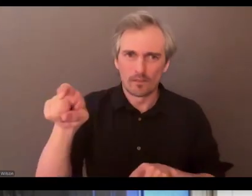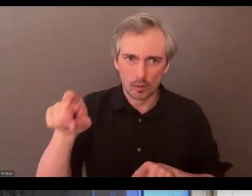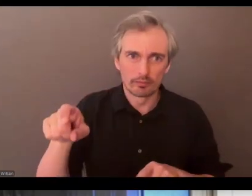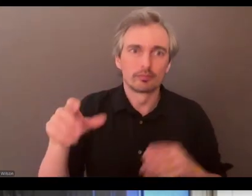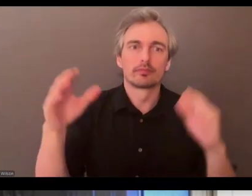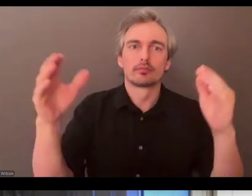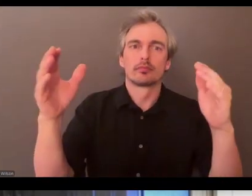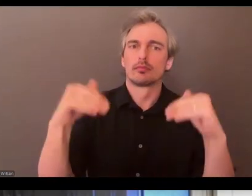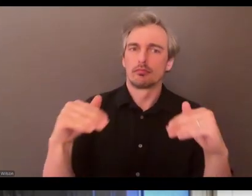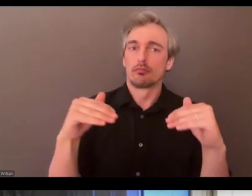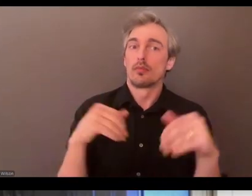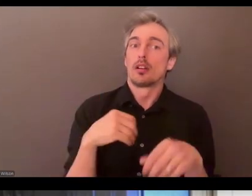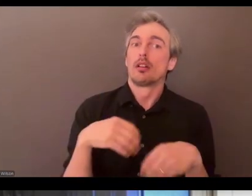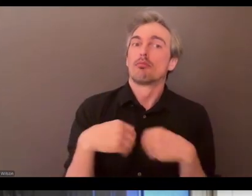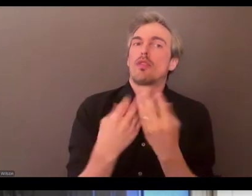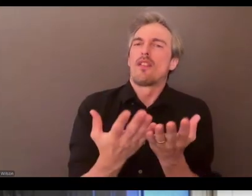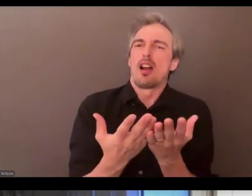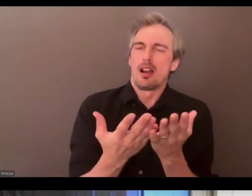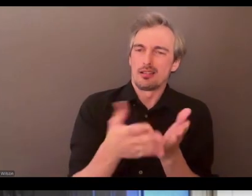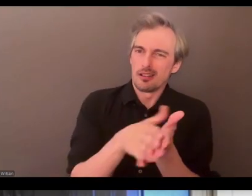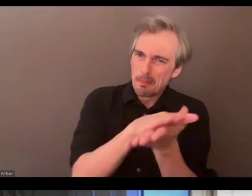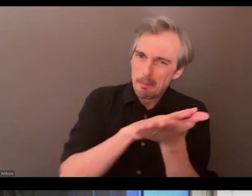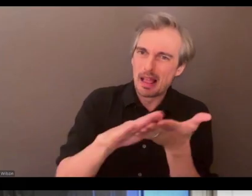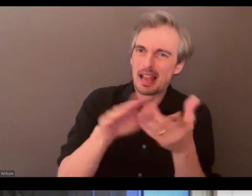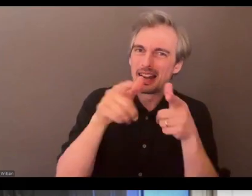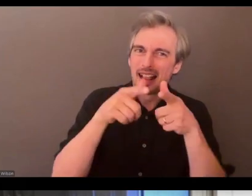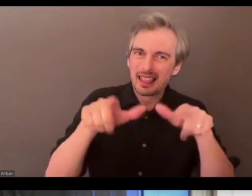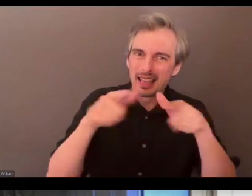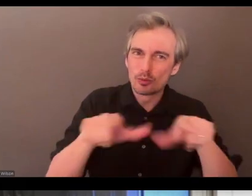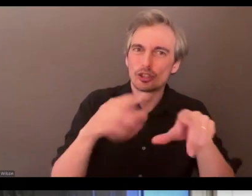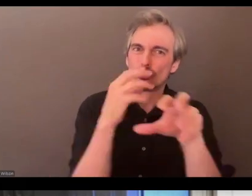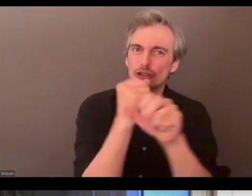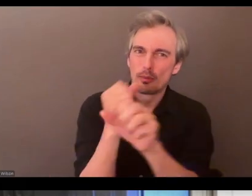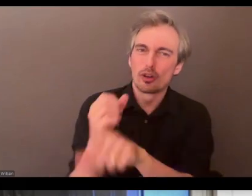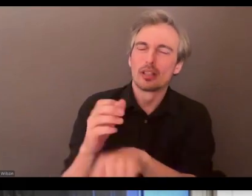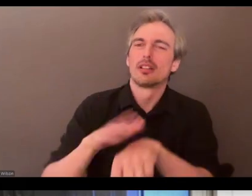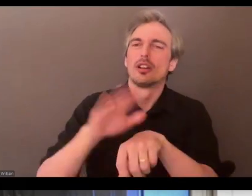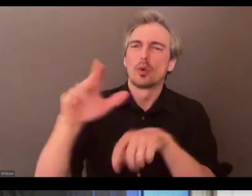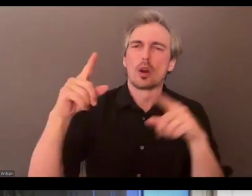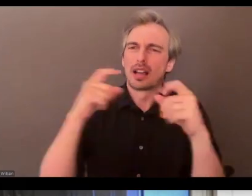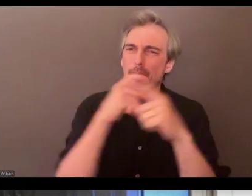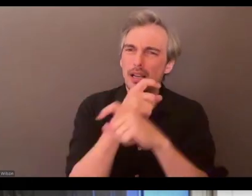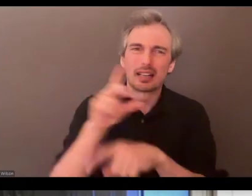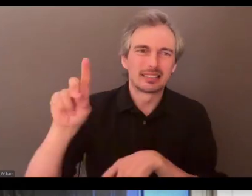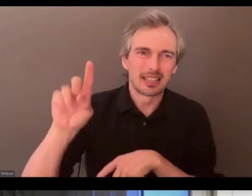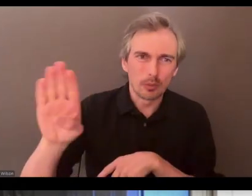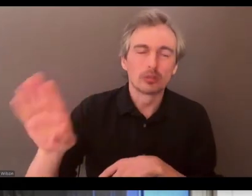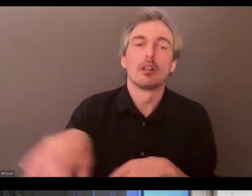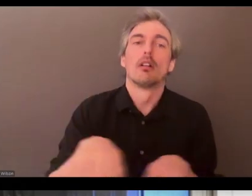並列構造を使用します。 複数のビジュアルで一貫性を持たせるために、同じ言葉、同じ順序を使います。